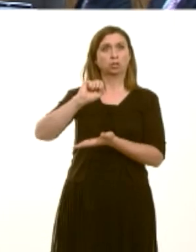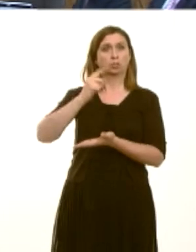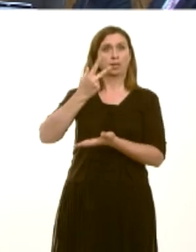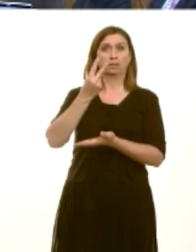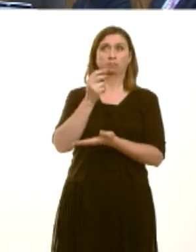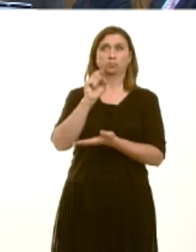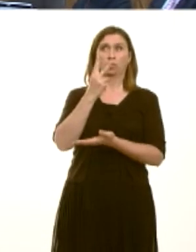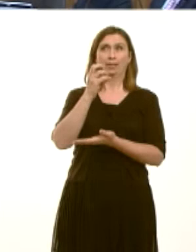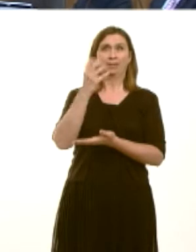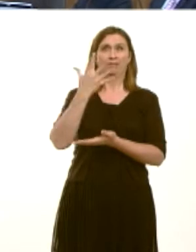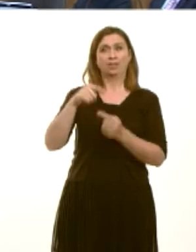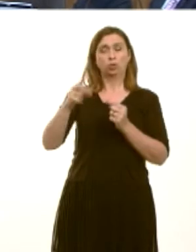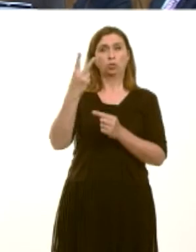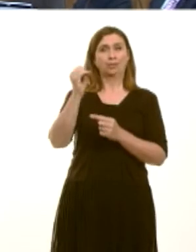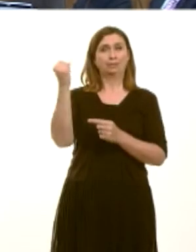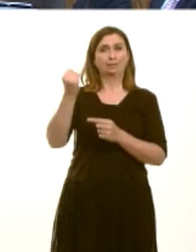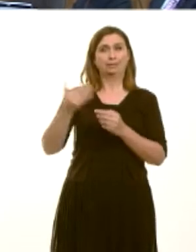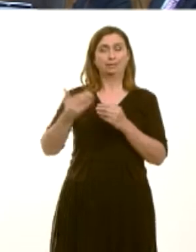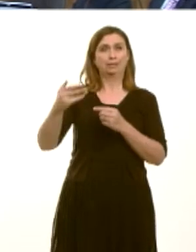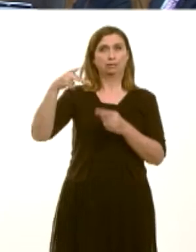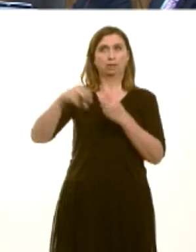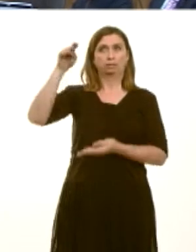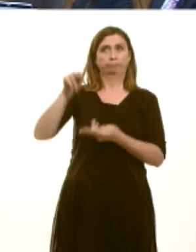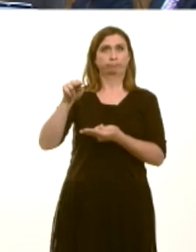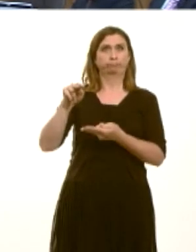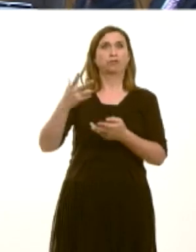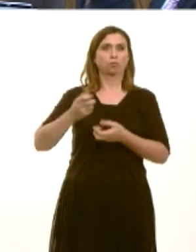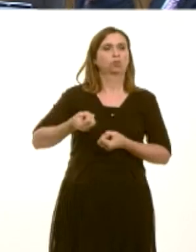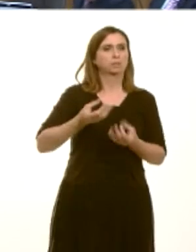ar wasanaethau cyhoeddus yng Nghymru? OAQ(4)2218(FM) Carwyn Jones: Gwnaf. O ganlyniad iír toriadau